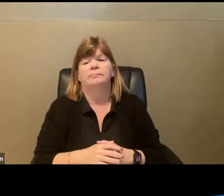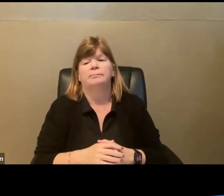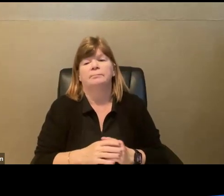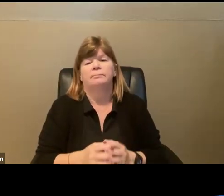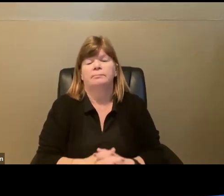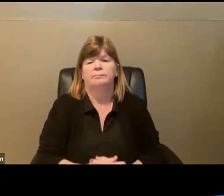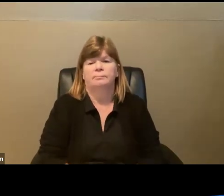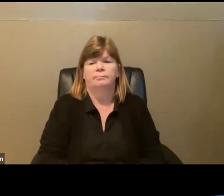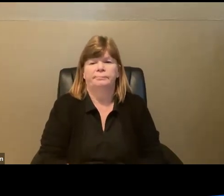Veamos.